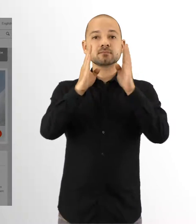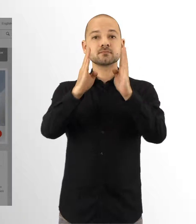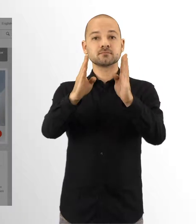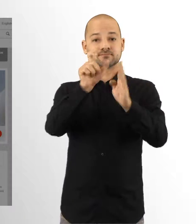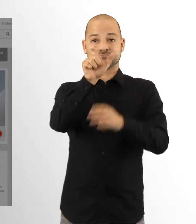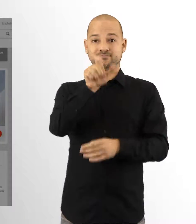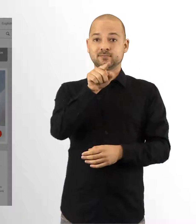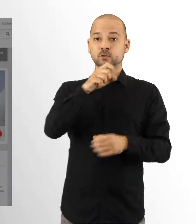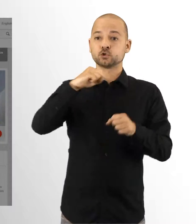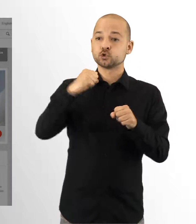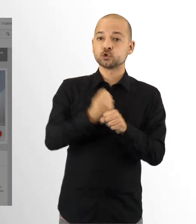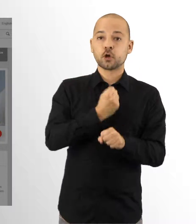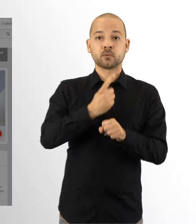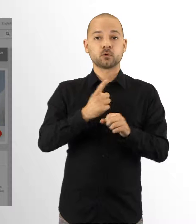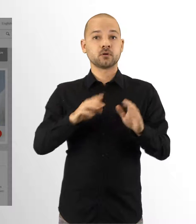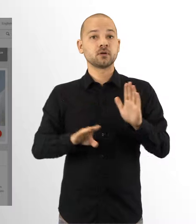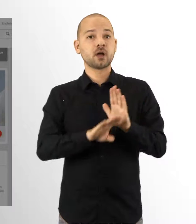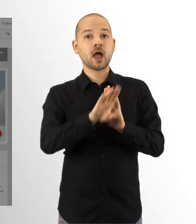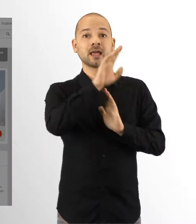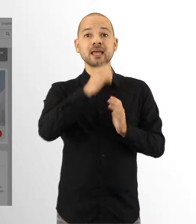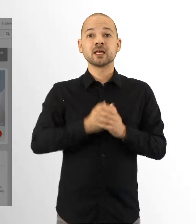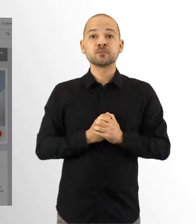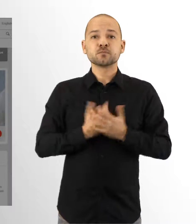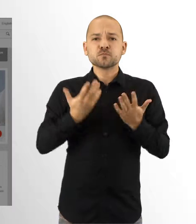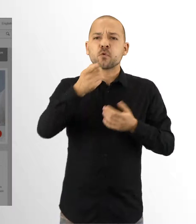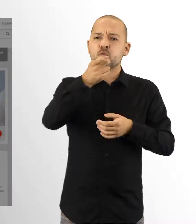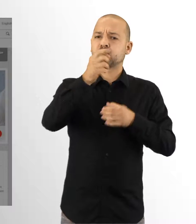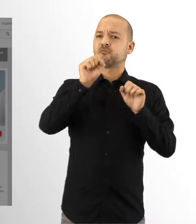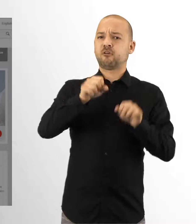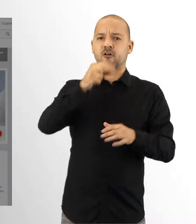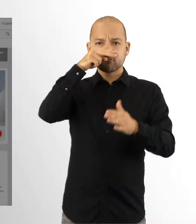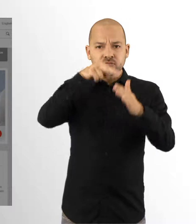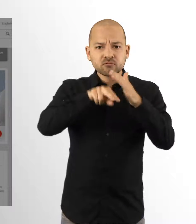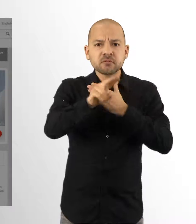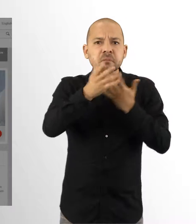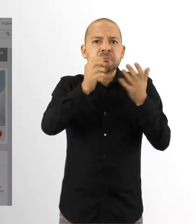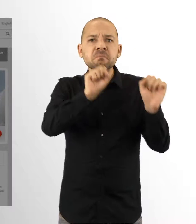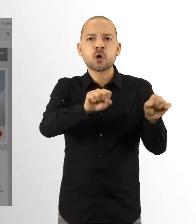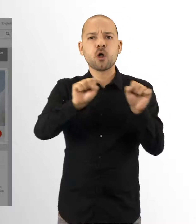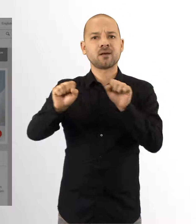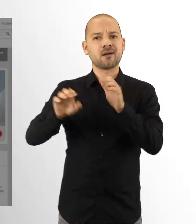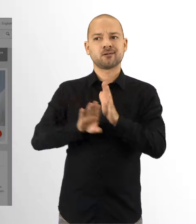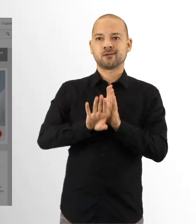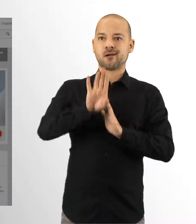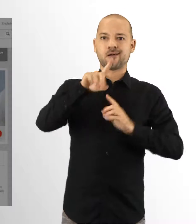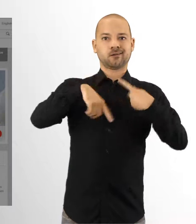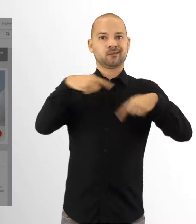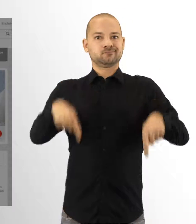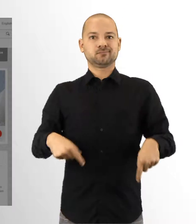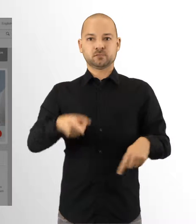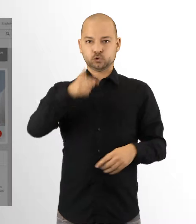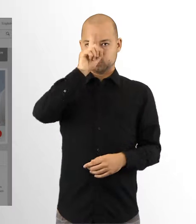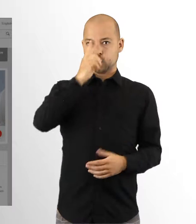In der Rubrik „Jobs & Karriere“ erfahren Sie, welche Karrieremöglichkeiten es in Deutschland im ...